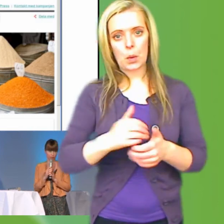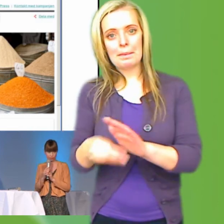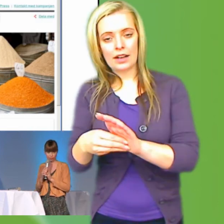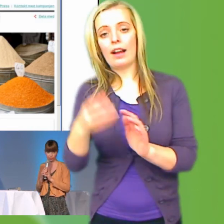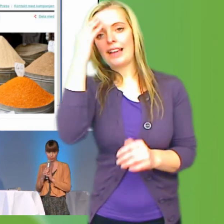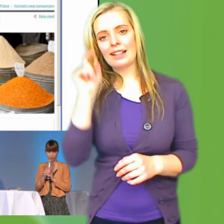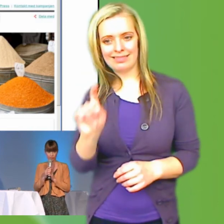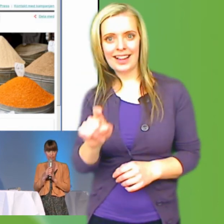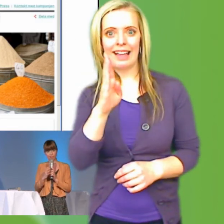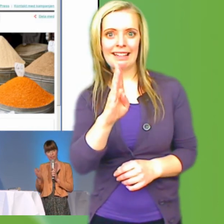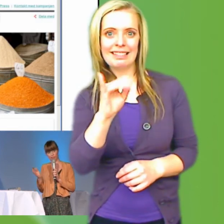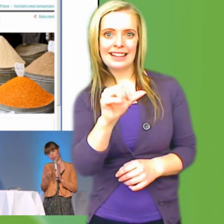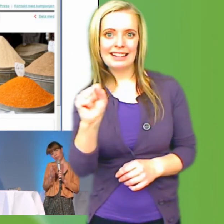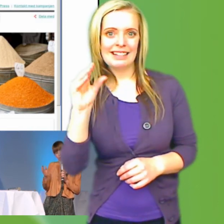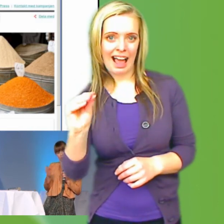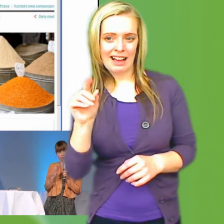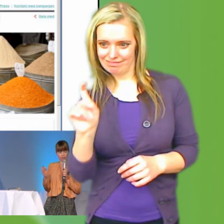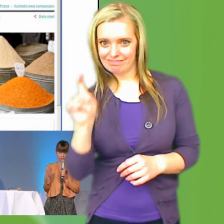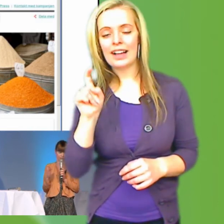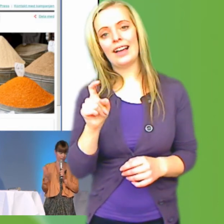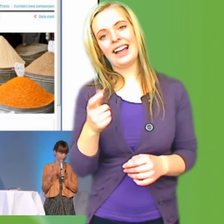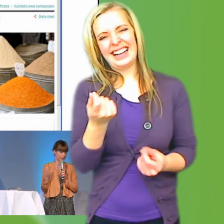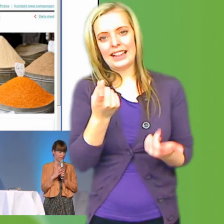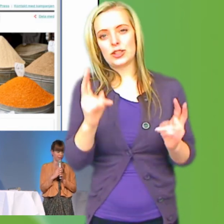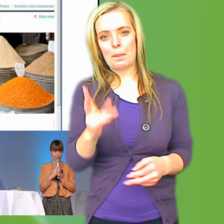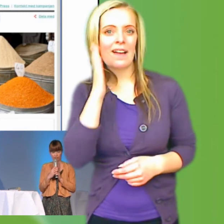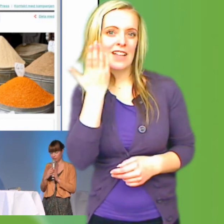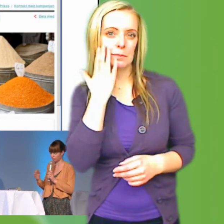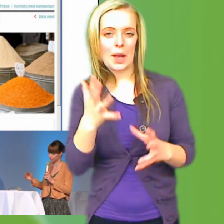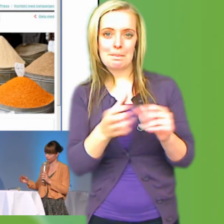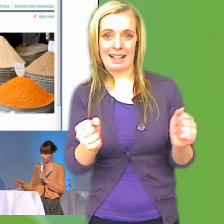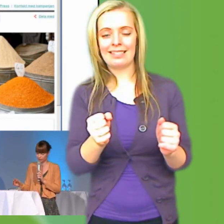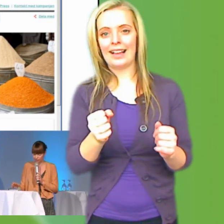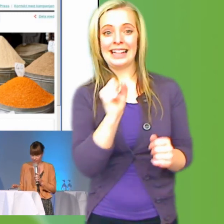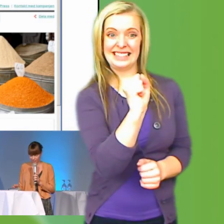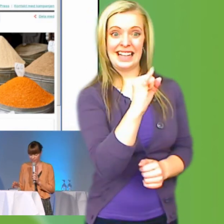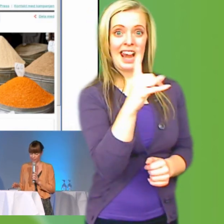Vi hag en "digga"-knapp iställept för gilla-knapp som för Facebook.